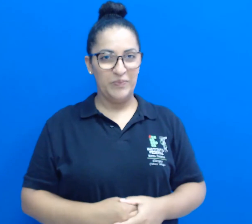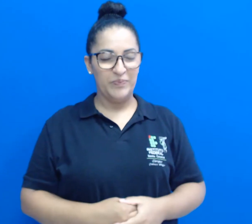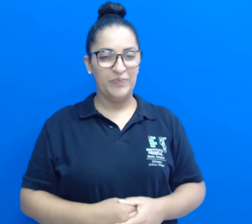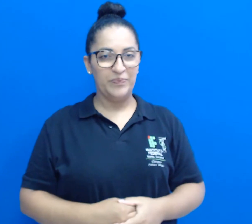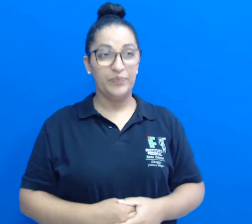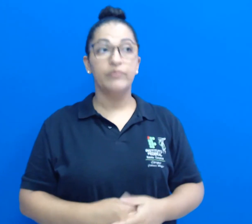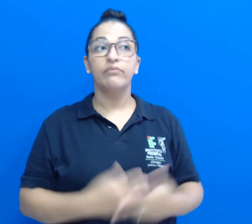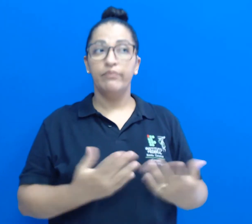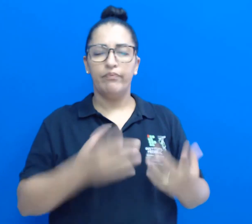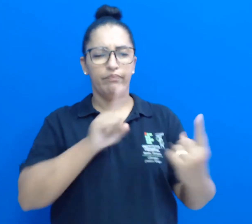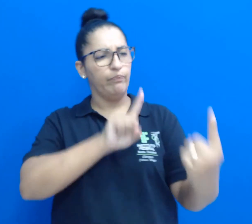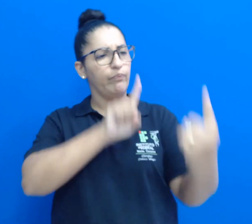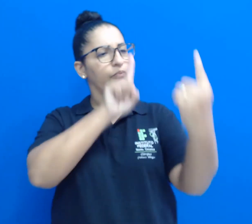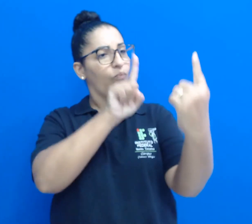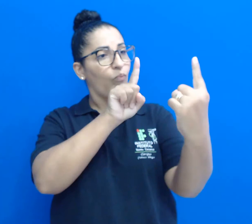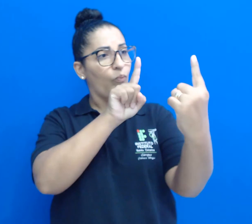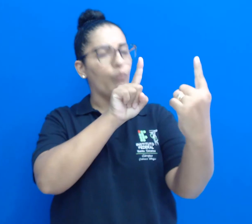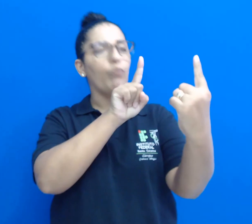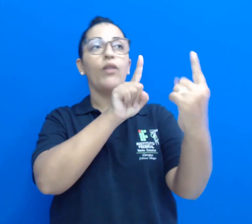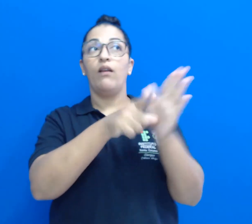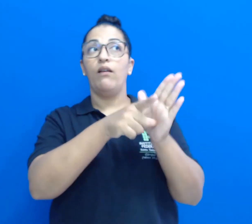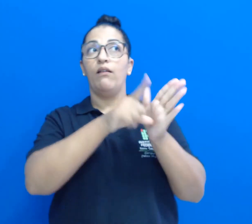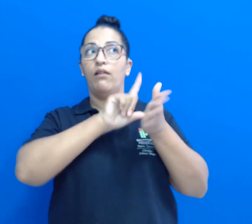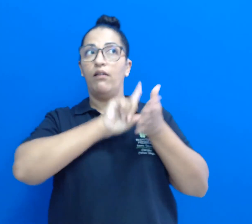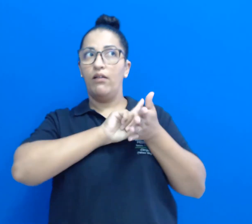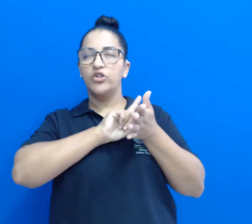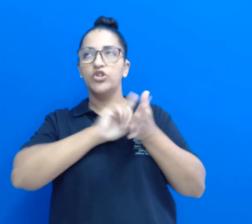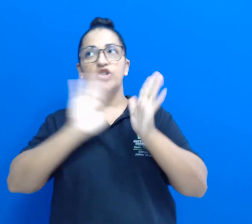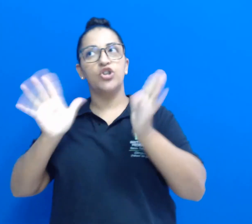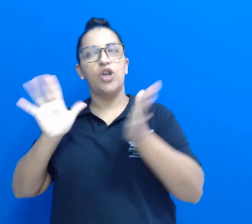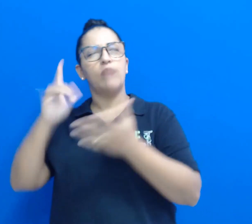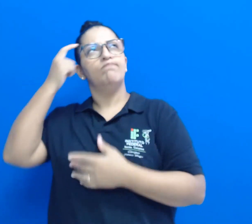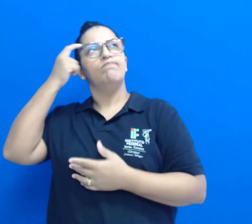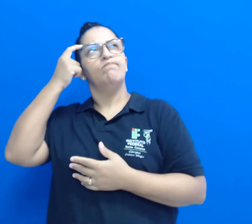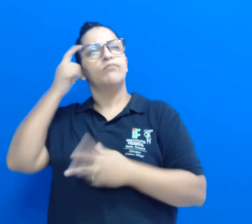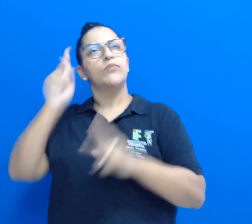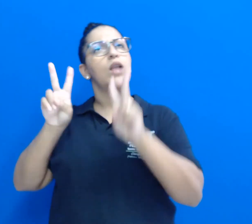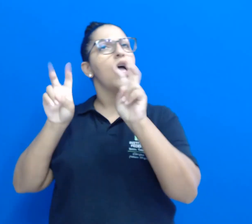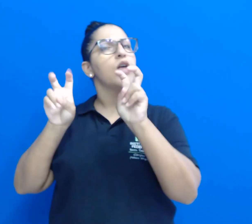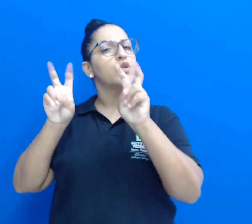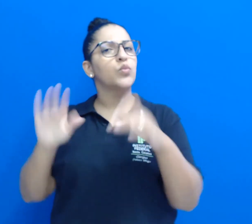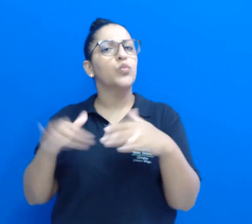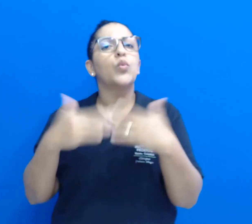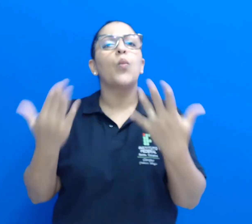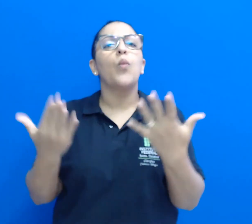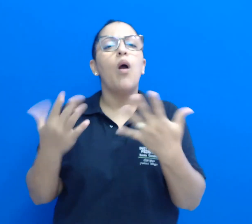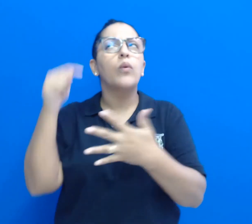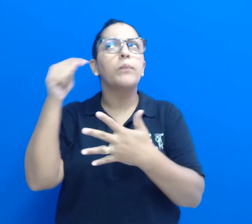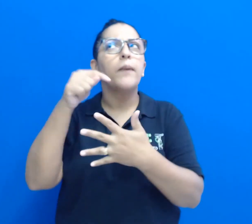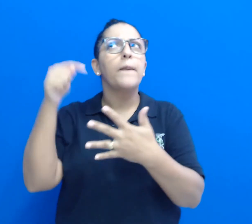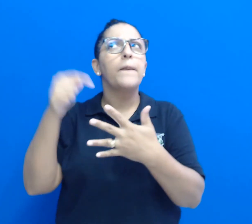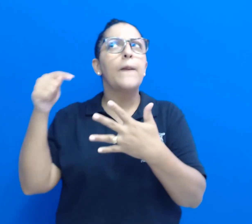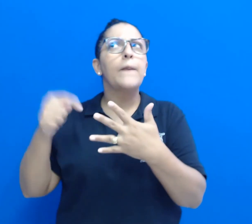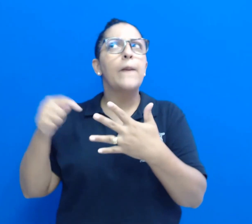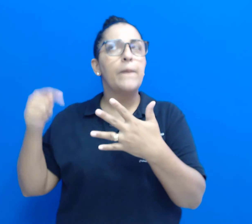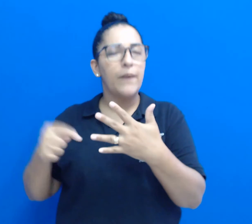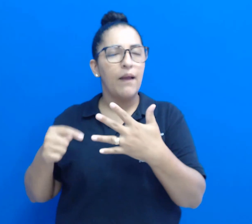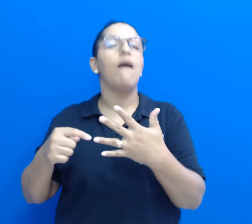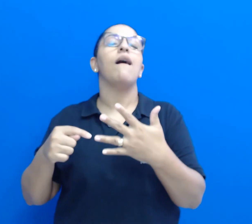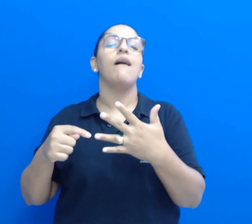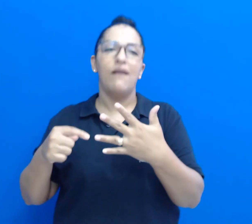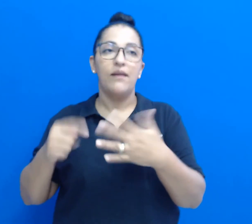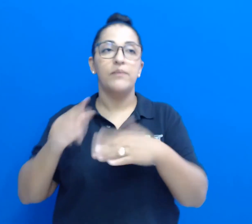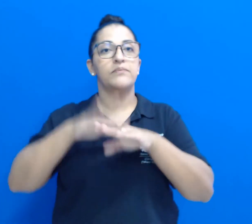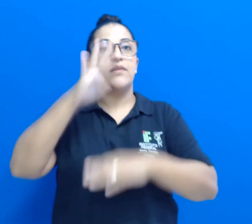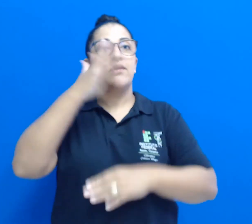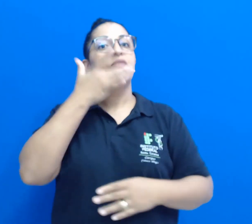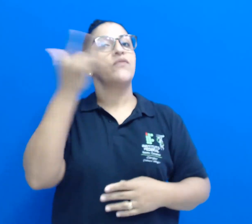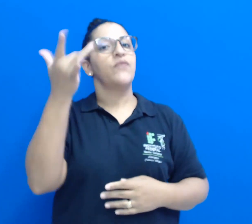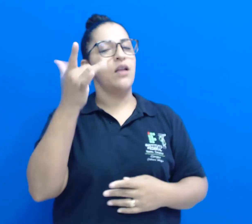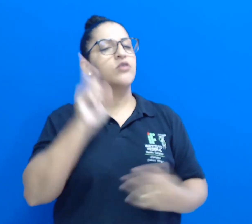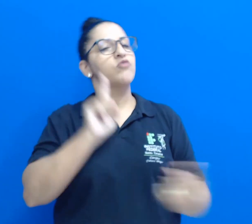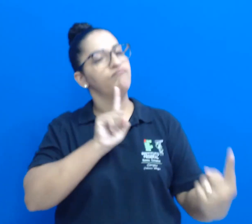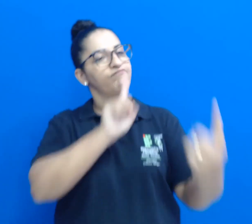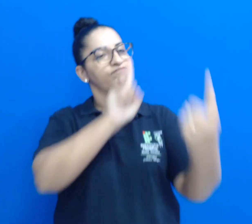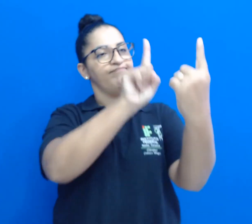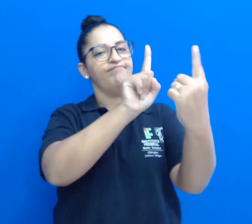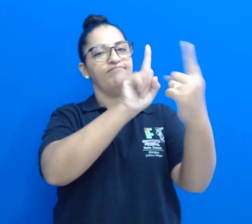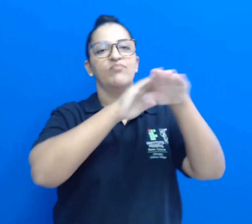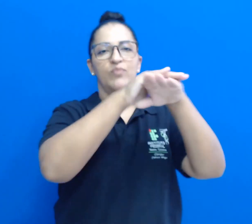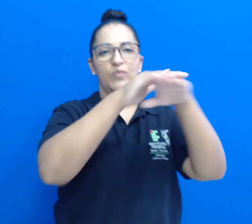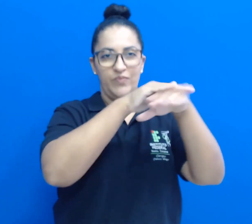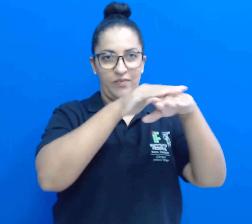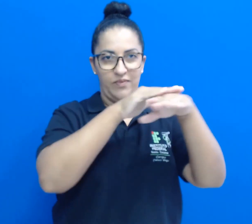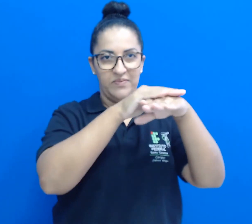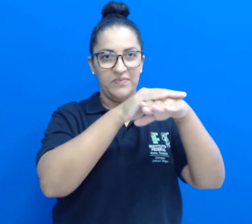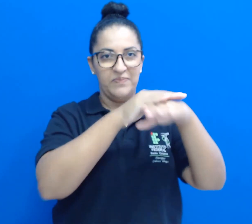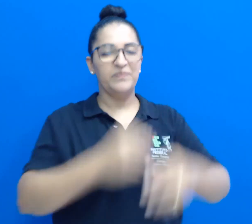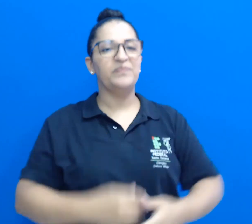Ao conversar com a pessoa surda é importante que antes você já tenha claro qual o assunto e os pontos principais para interação isso irá facilitar a conversa.